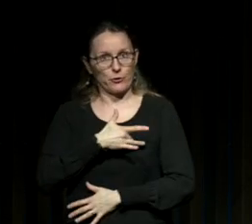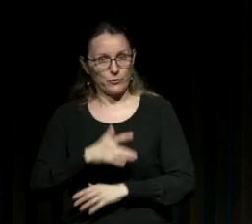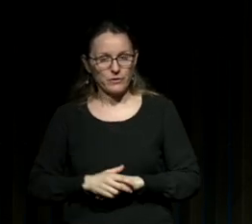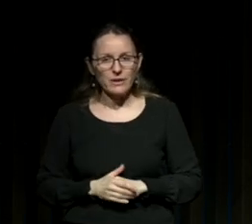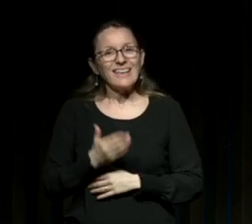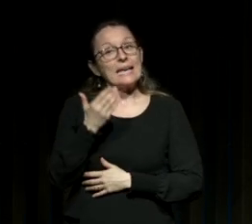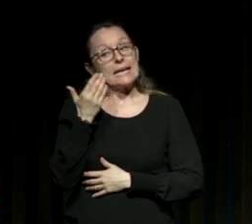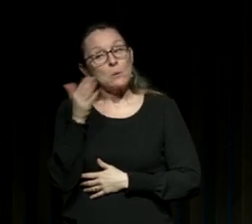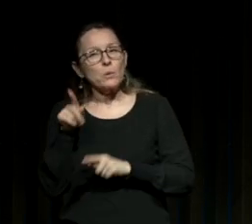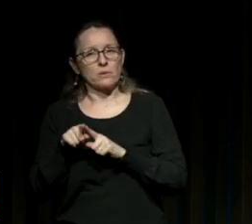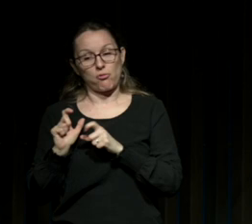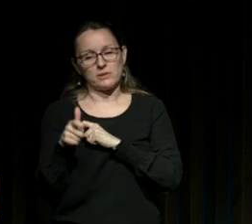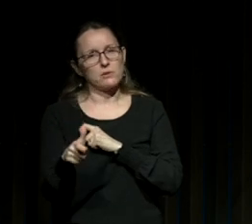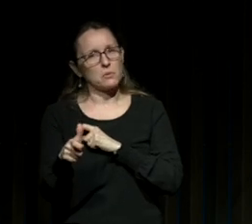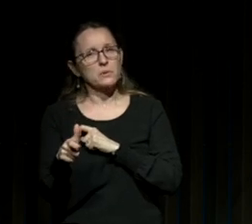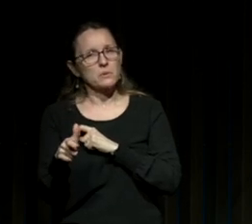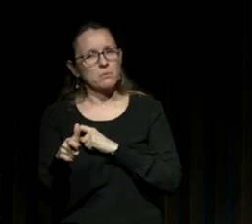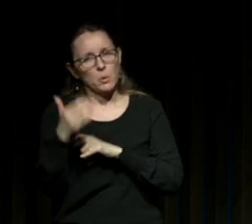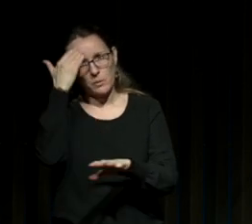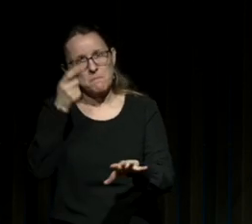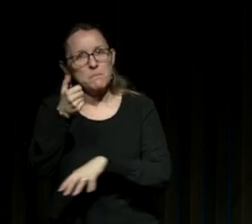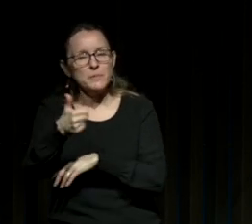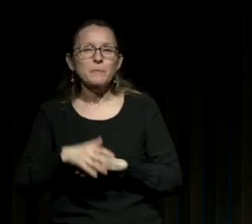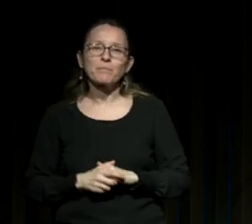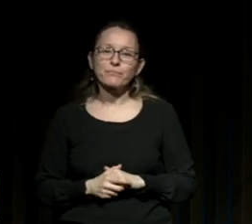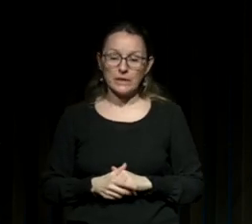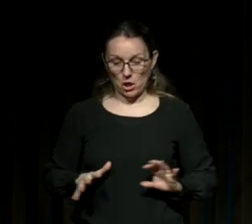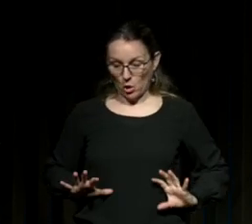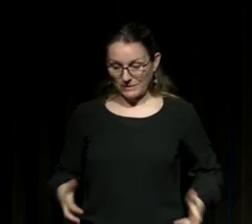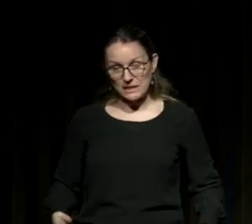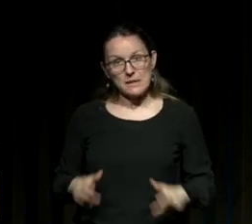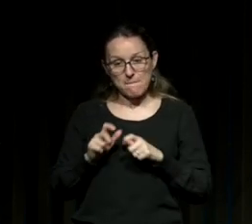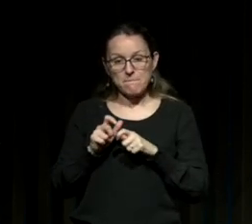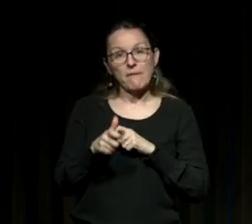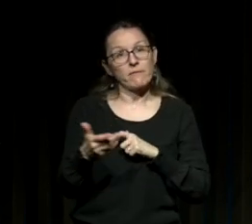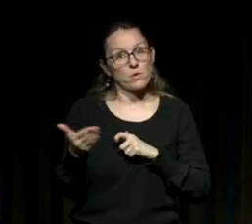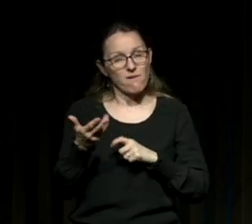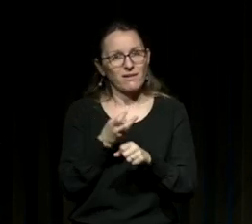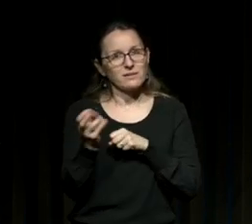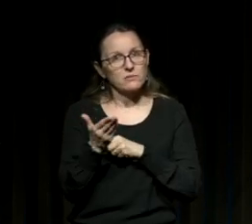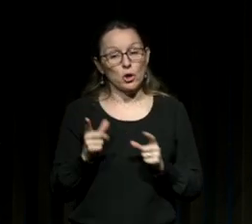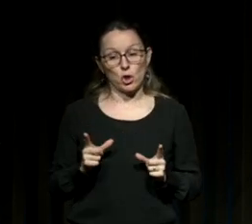moins bien l'obésité c'est un facteur de risque de plusieurs cancers on a on sait depuis pas mal